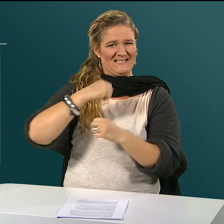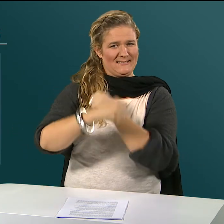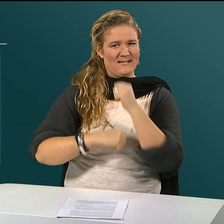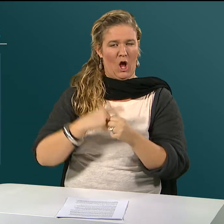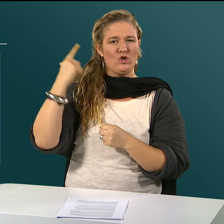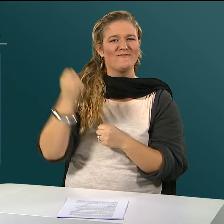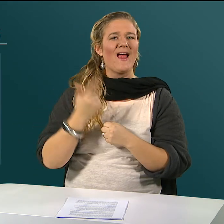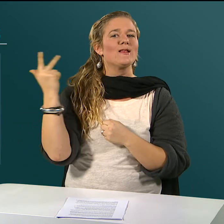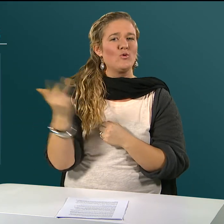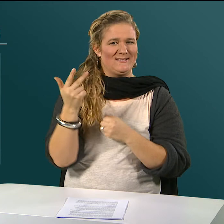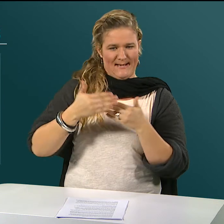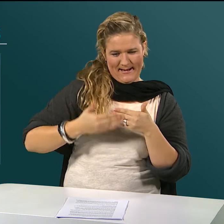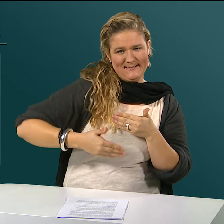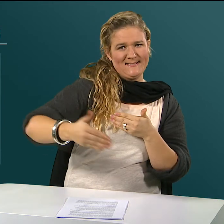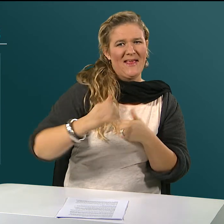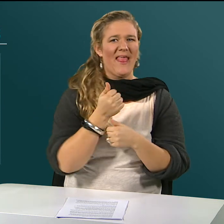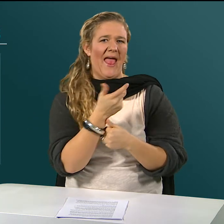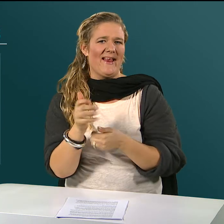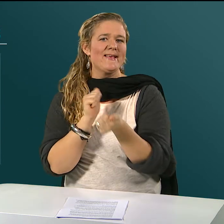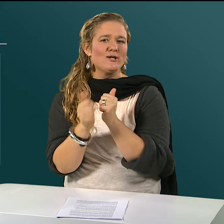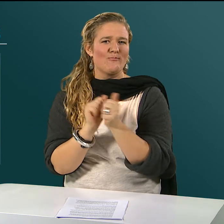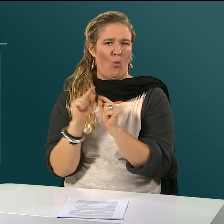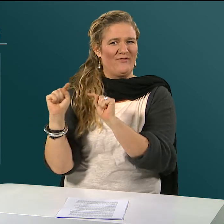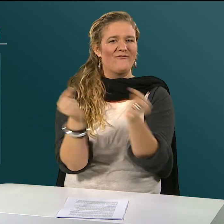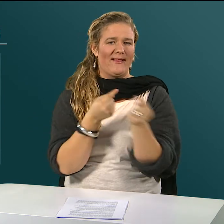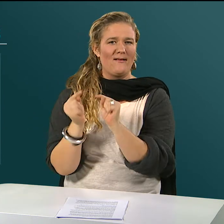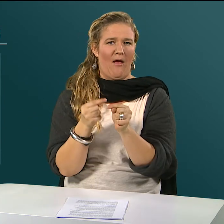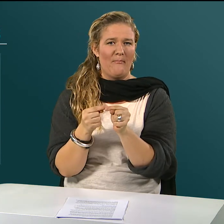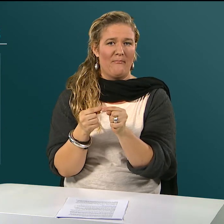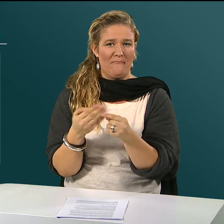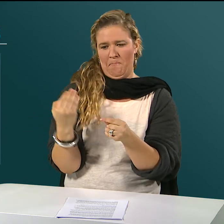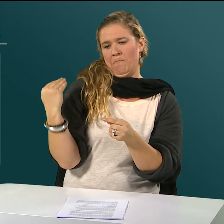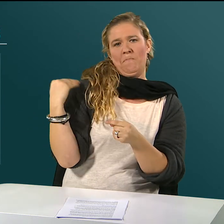In diesem Jahr ,2013, erwarten uns einige sportliche Wettkämpfe.